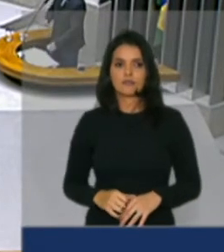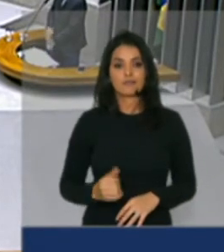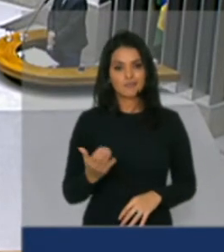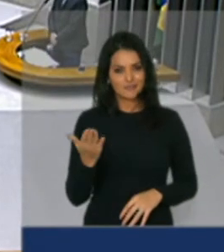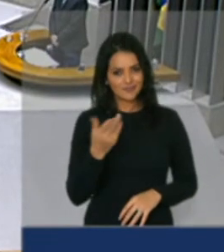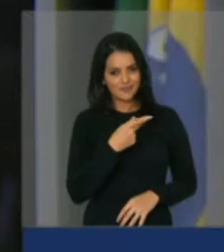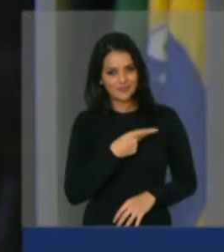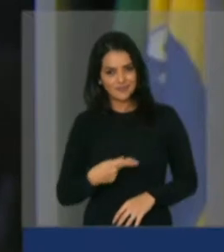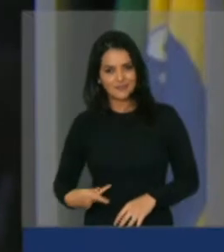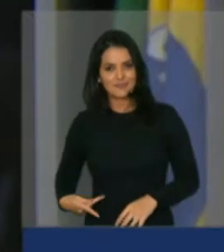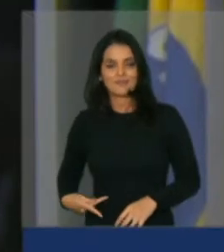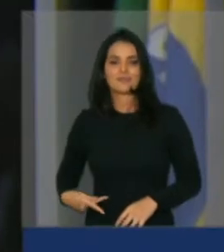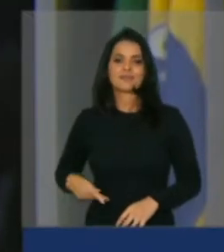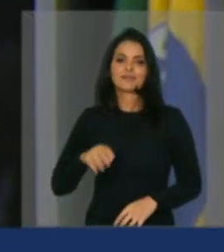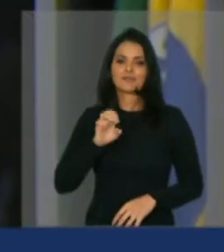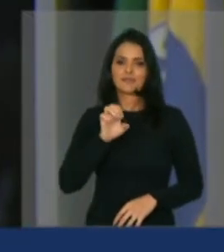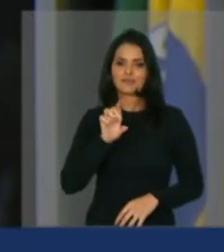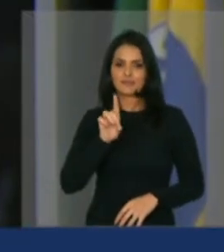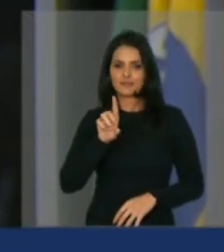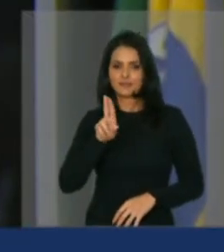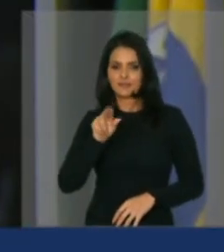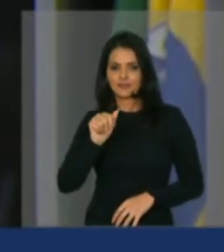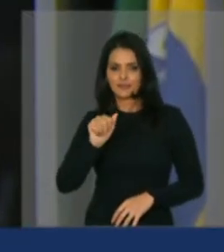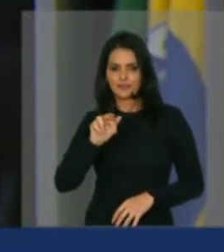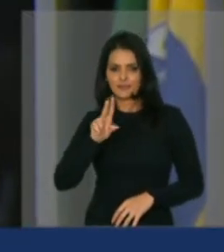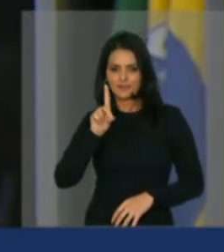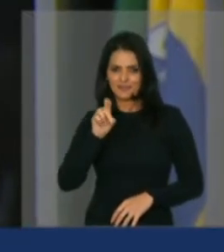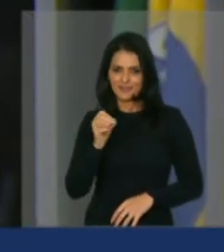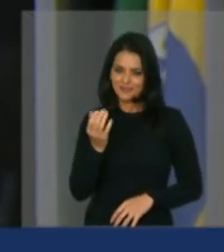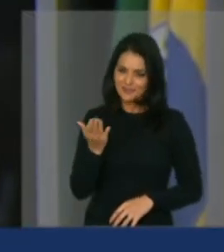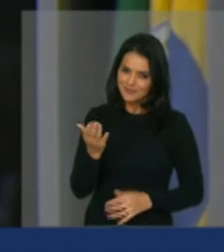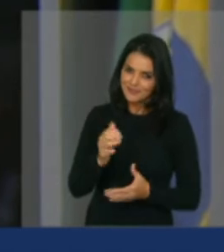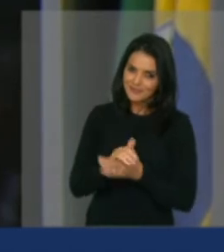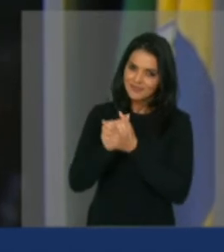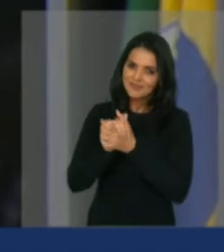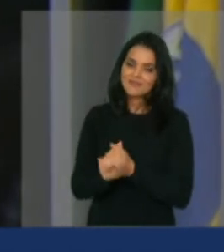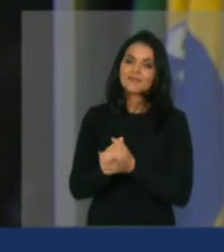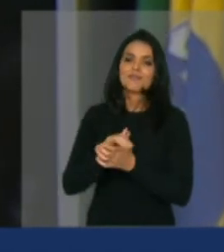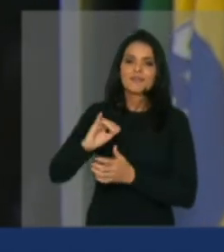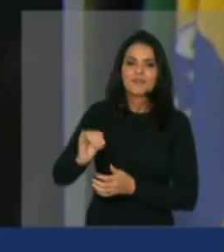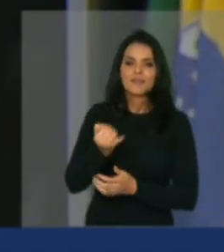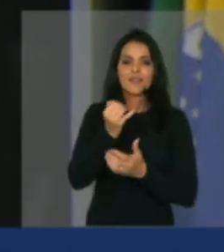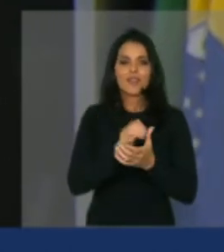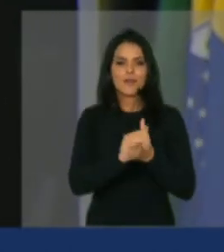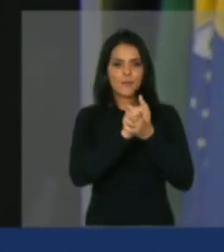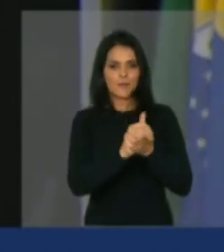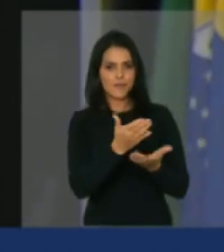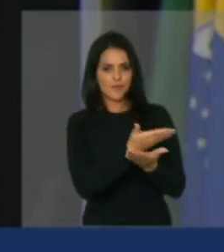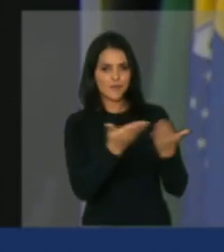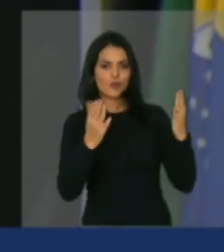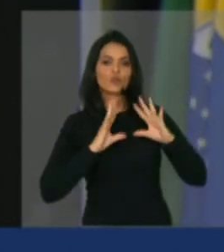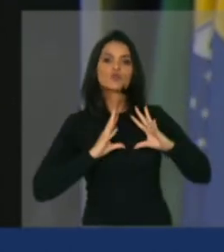TEIXEIRA. -- [DEPUTADO]: CARO PRESIDENTE, EDUARDO BISMARCK, QUERIA SAUDAR TODOS OS VEREADORES QUE SÃO OS LEGÍTIMOS REPRESENTANTES DA